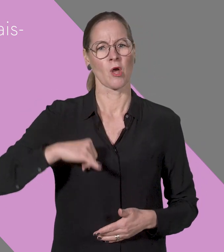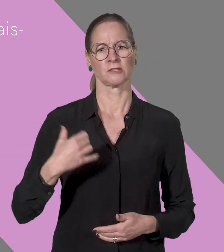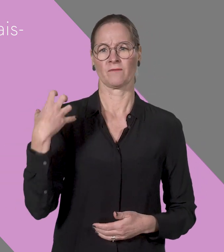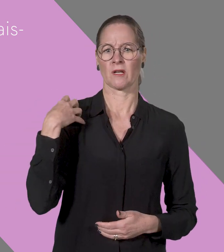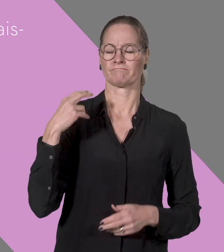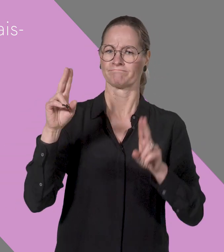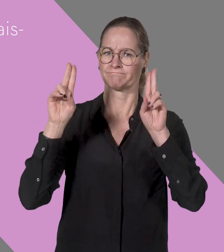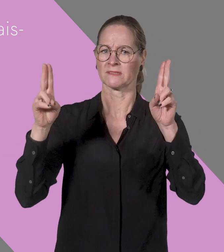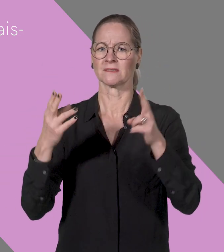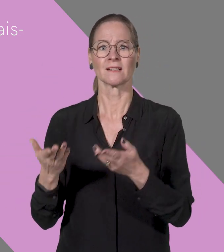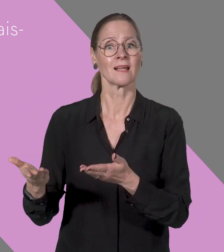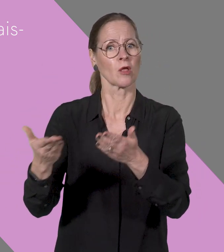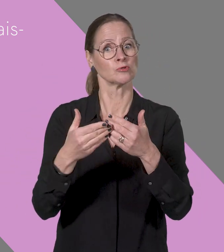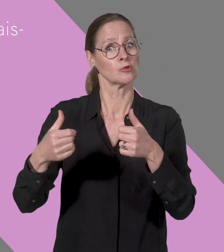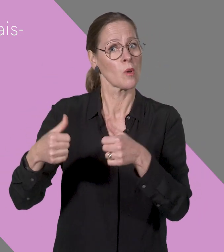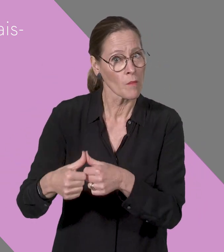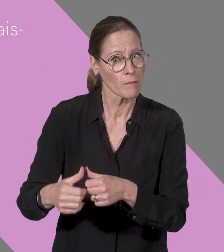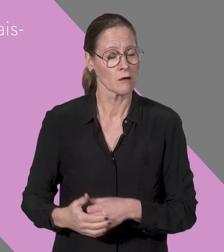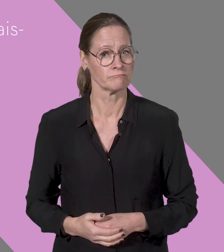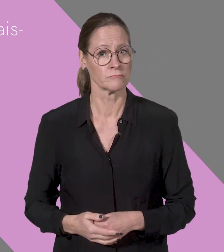poliisiviranomaisen myöntämä keräyslupa.